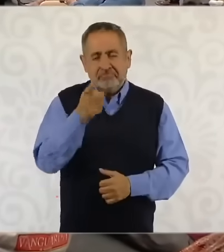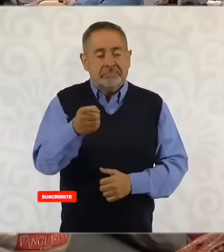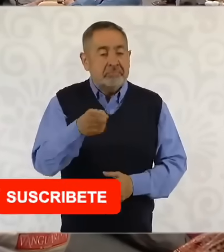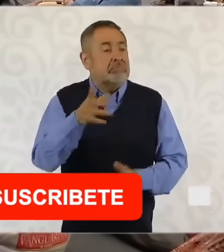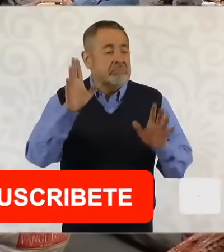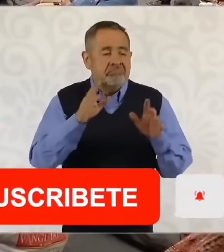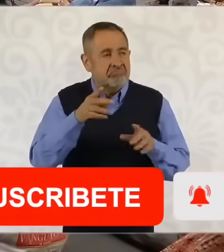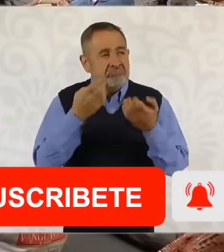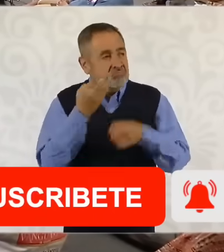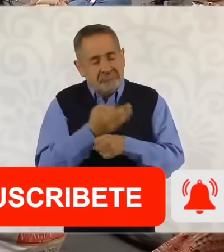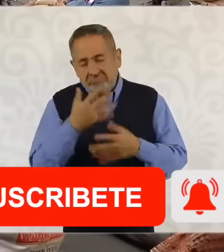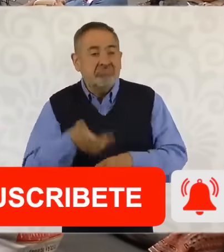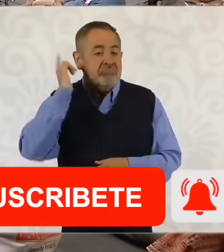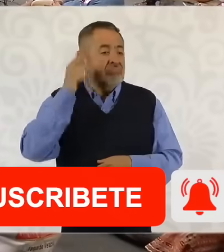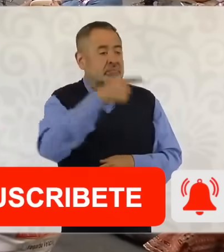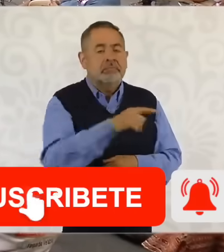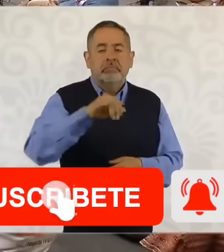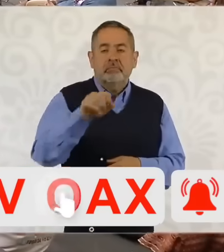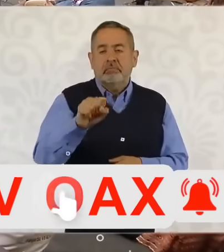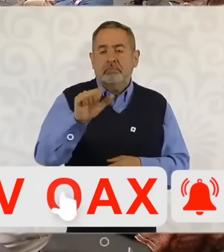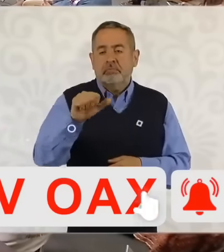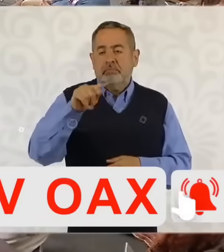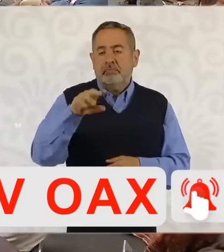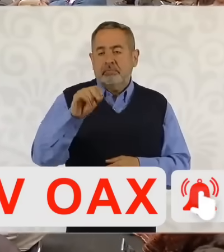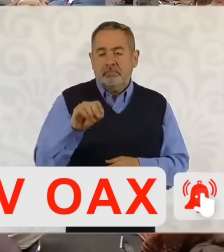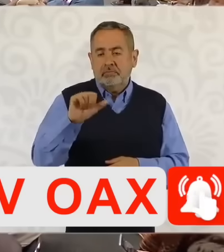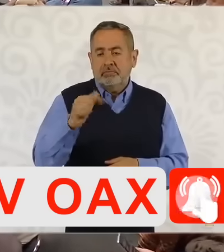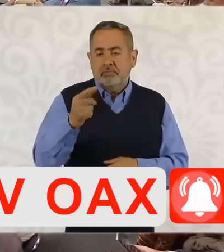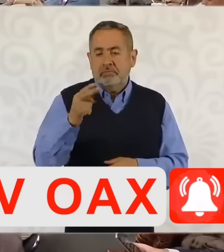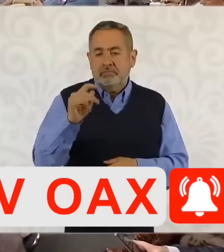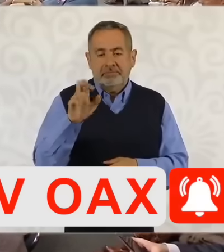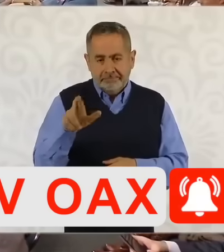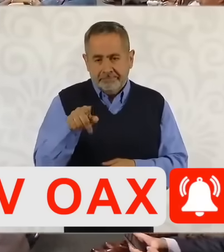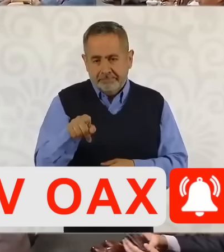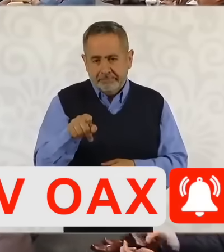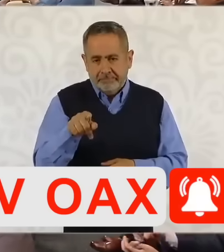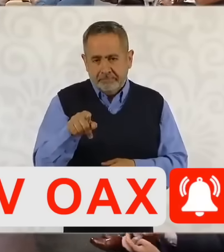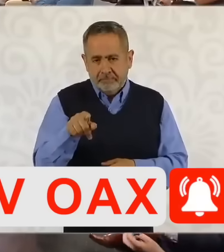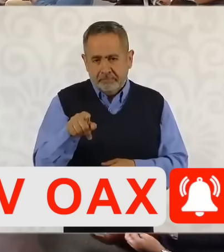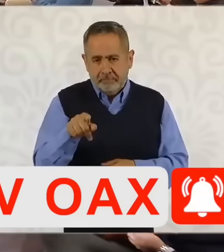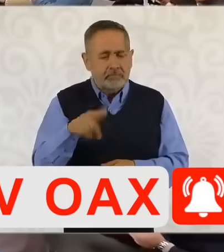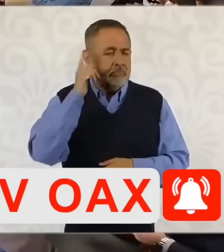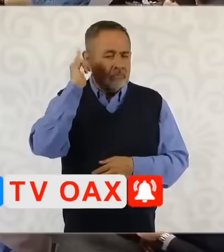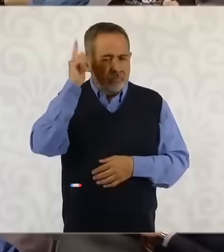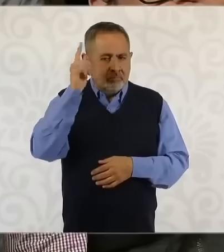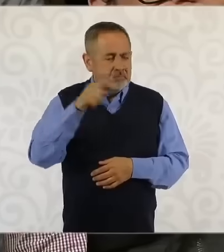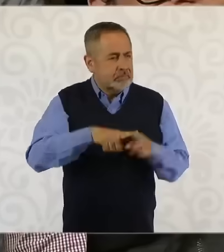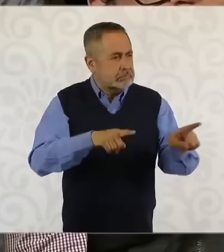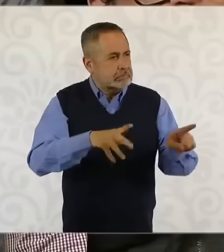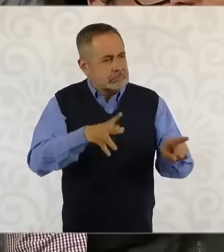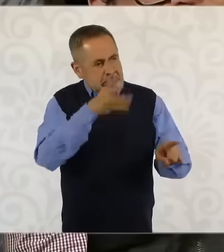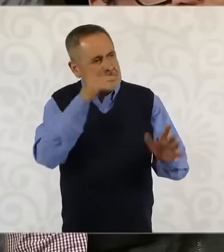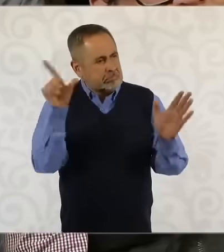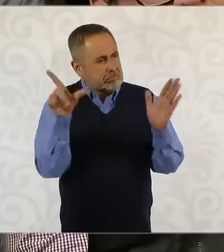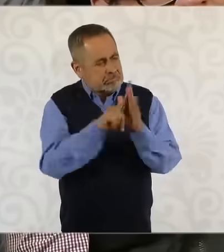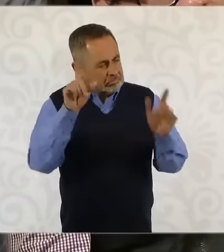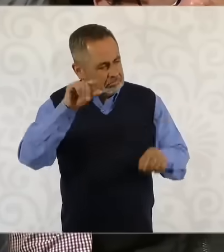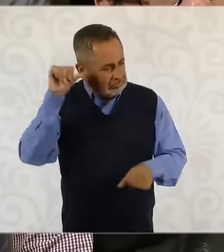ojalá que este señor se le José Antonio Aguilar pues que se le haga la boca chicharrón para que